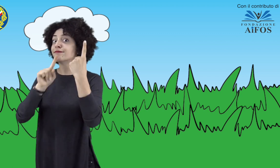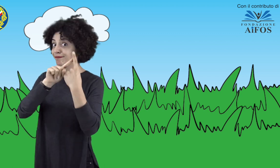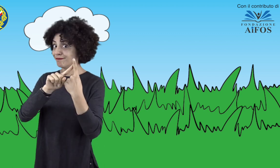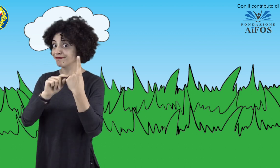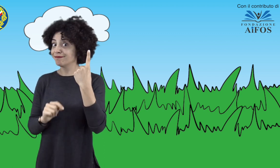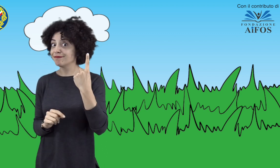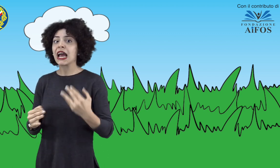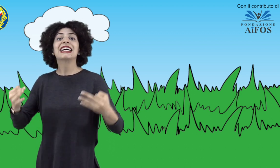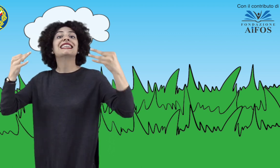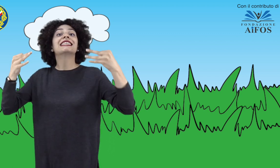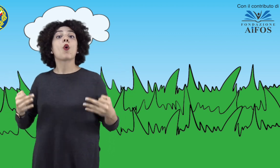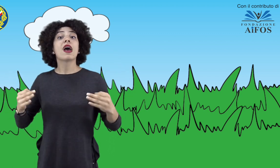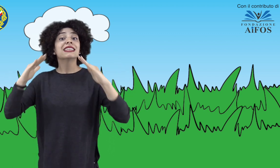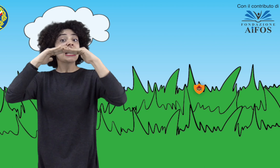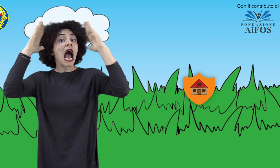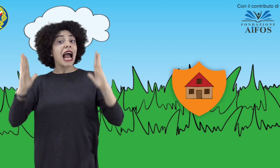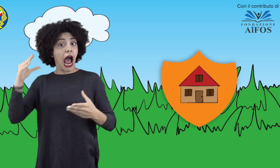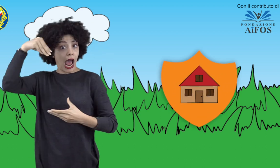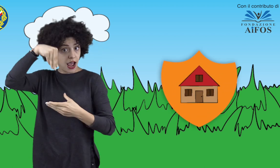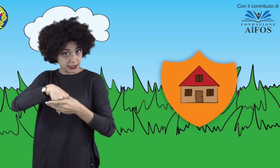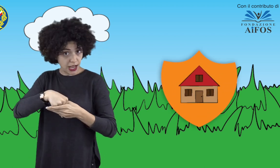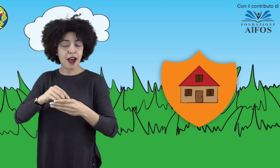1 | Sicurezza domestica